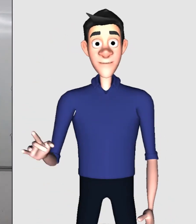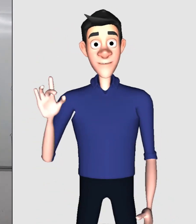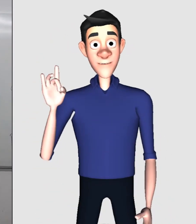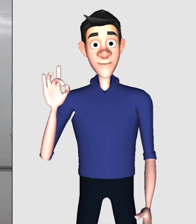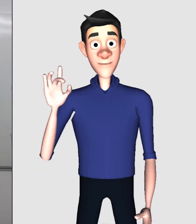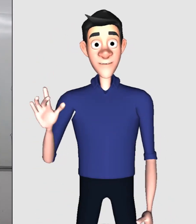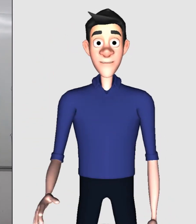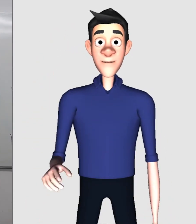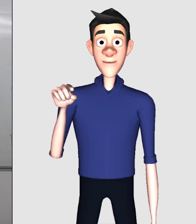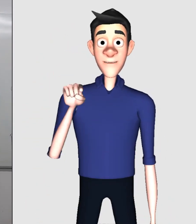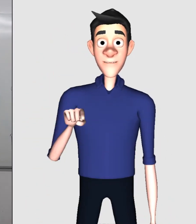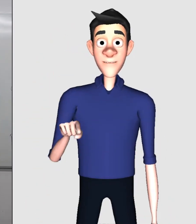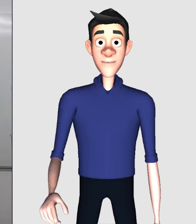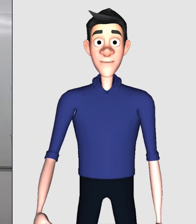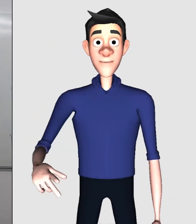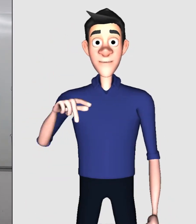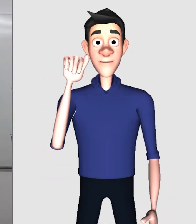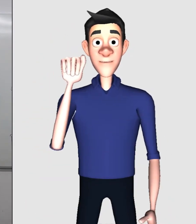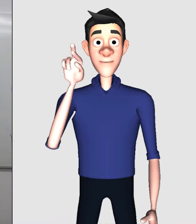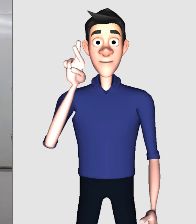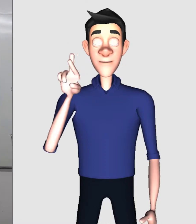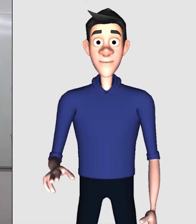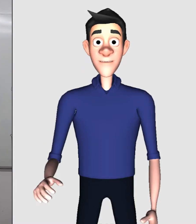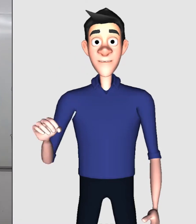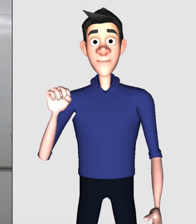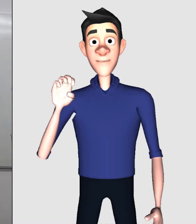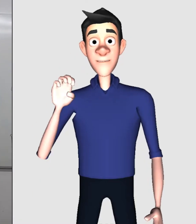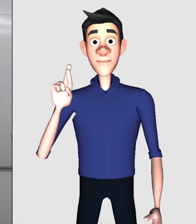Vai ser k2 vezes x2